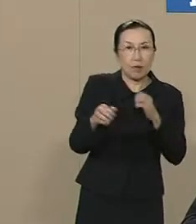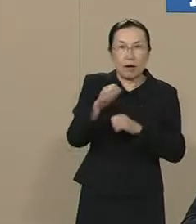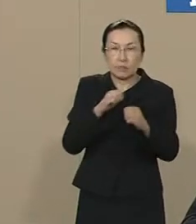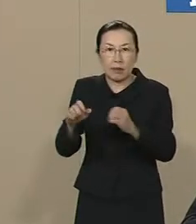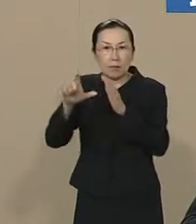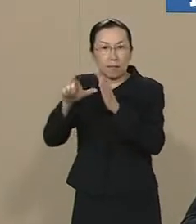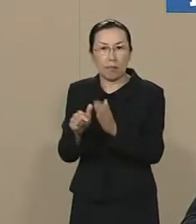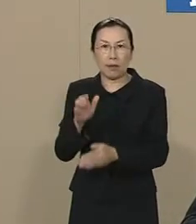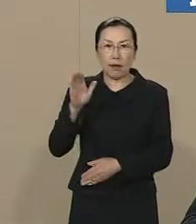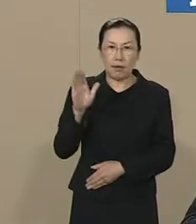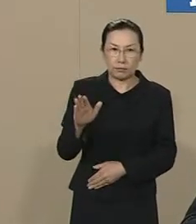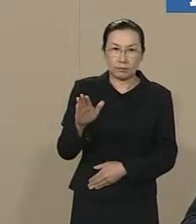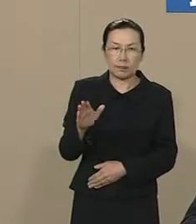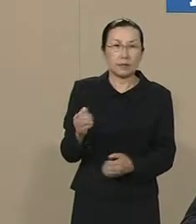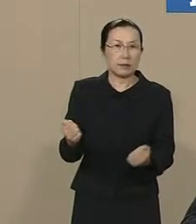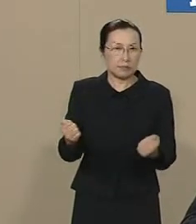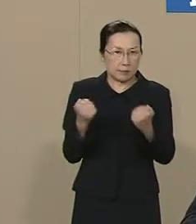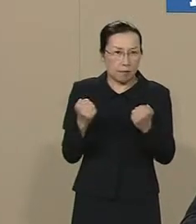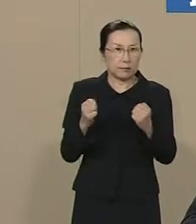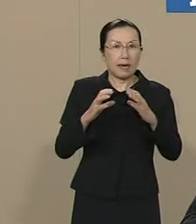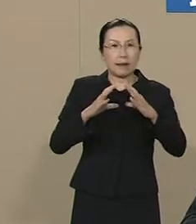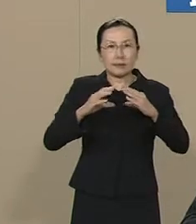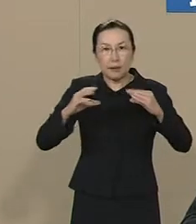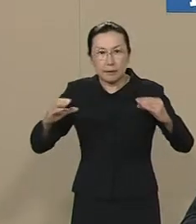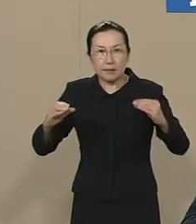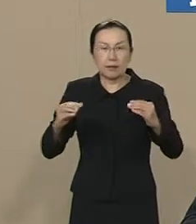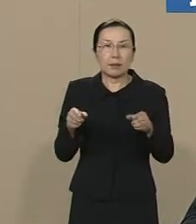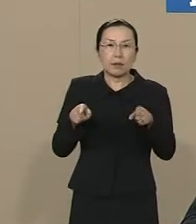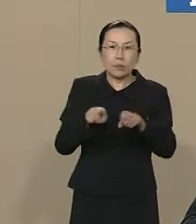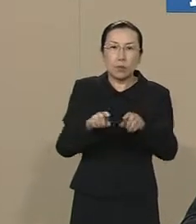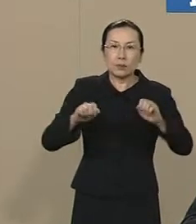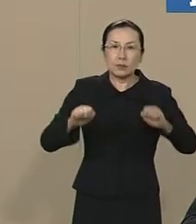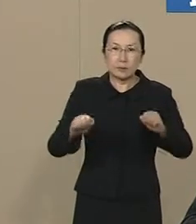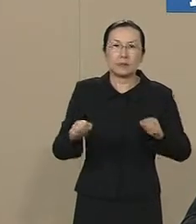強くて､しなやかな､ 共に生きる社会です｡